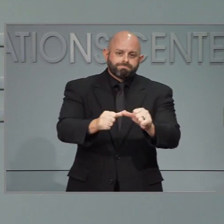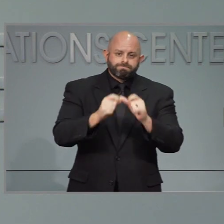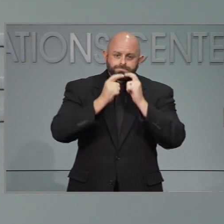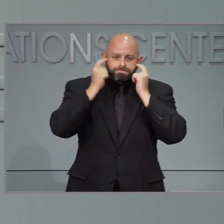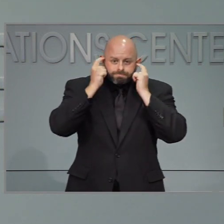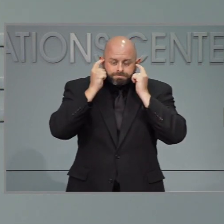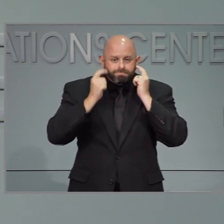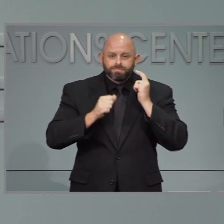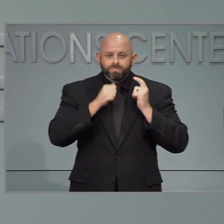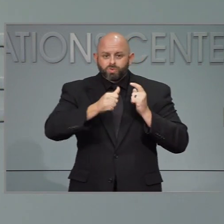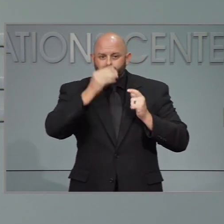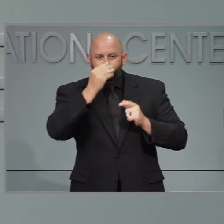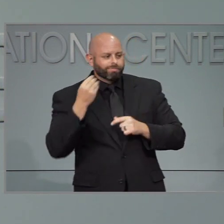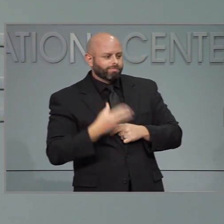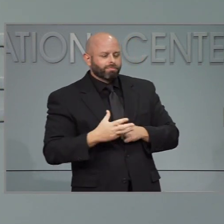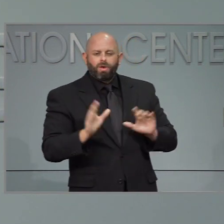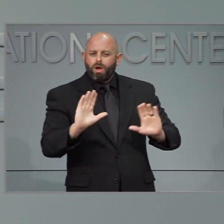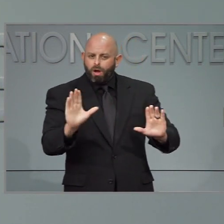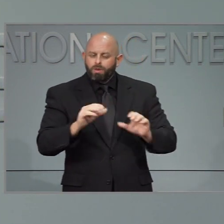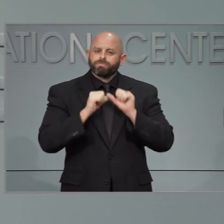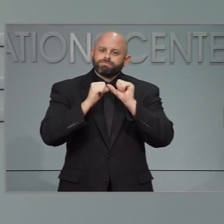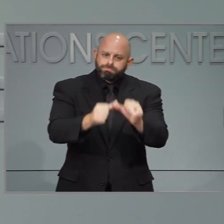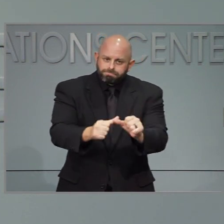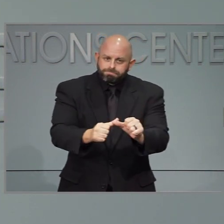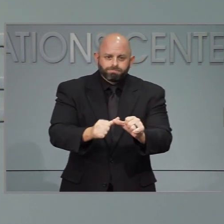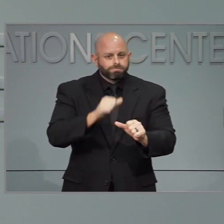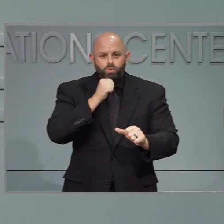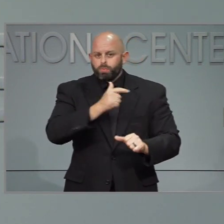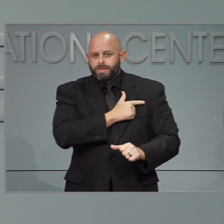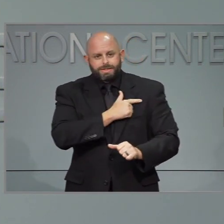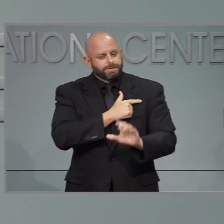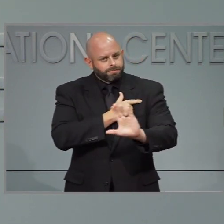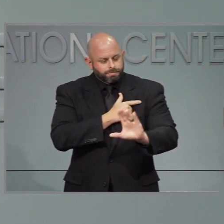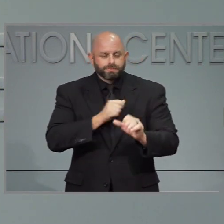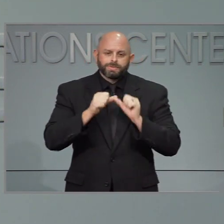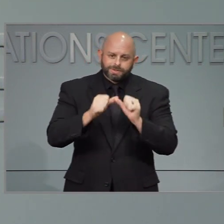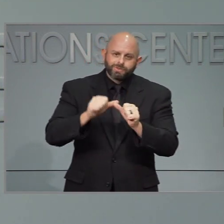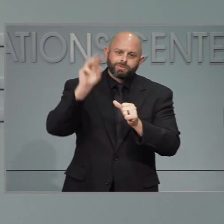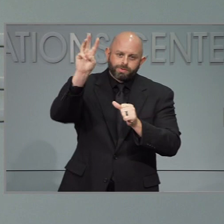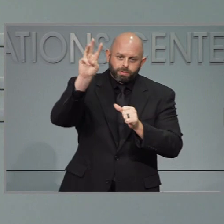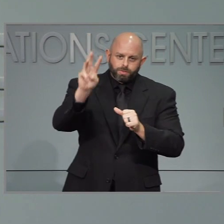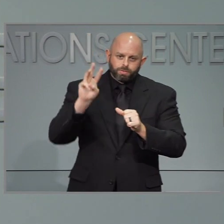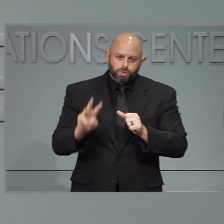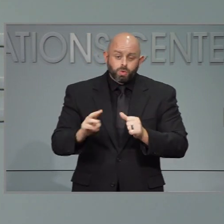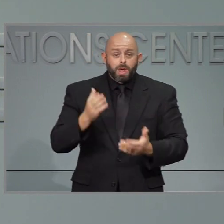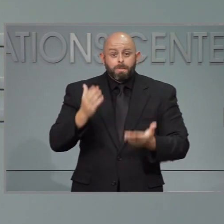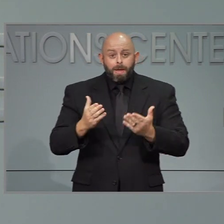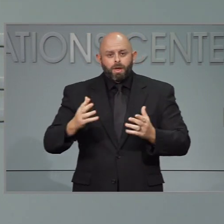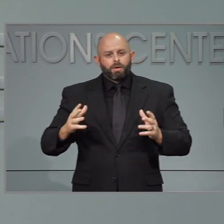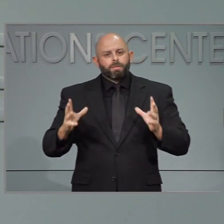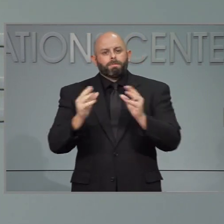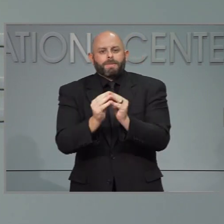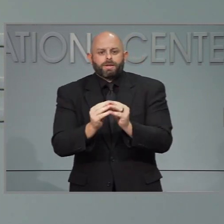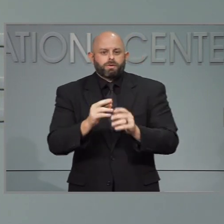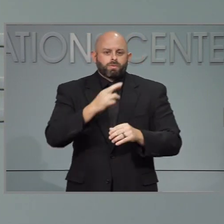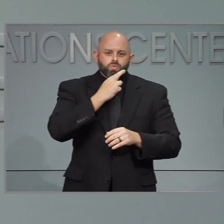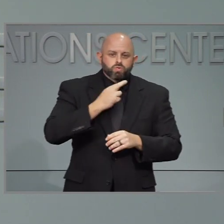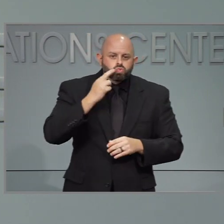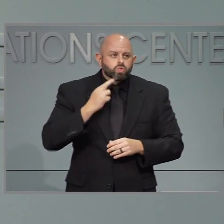gente se relaja, no usar su mascarilla y están más cercanos una otro es cuando se propaga el virus puede ser en